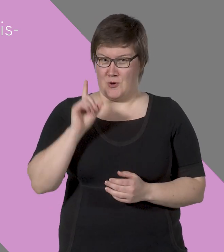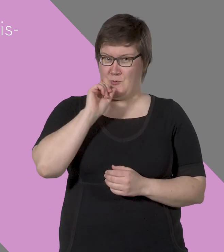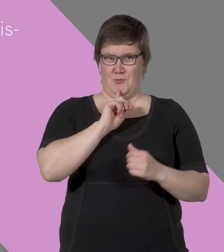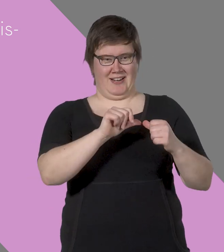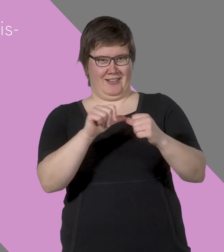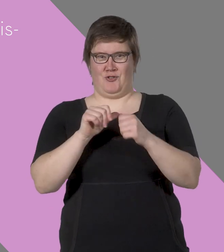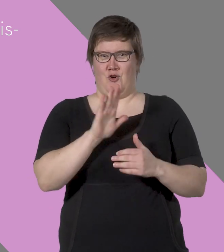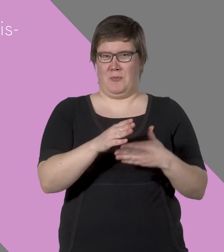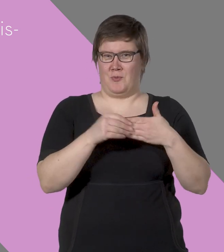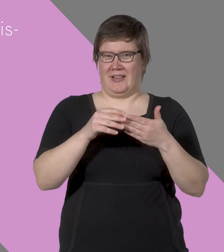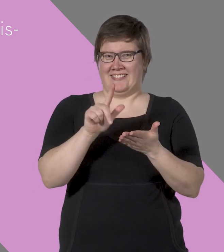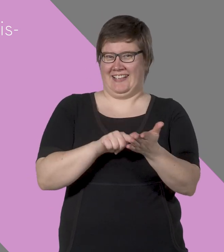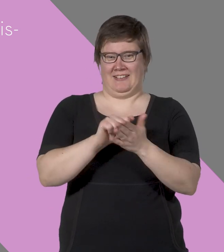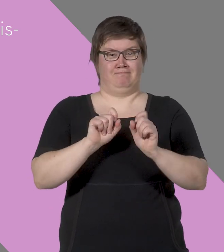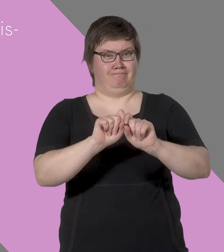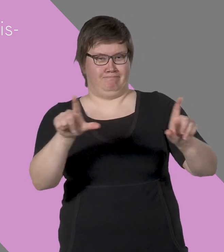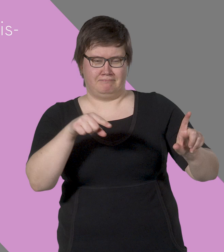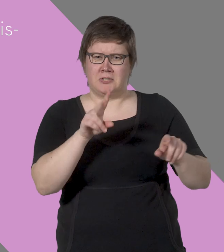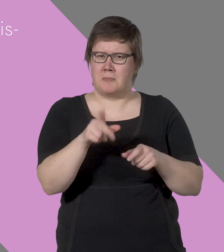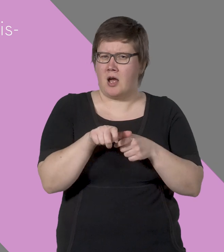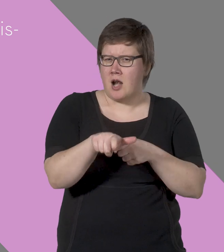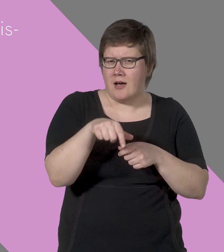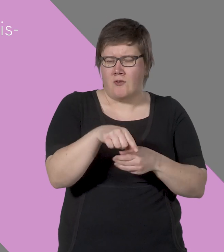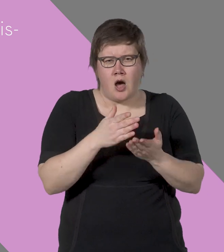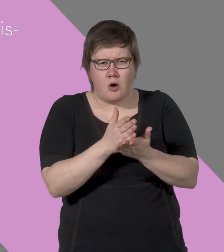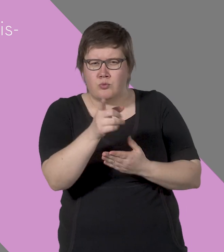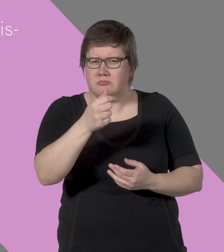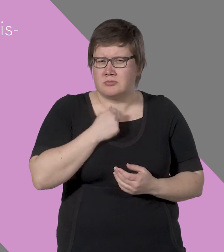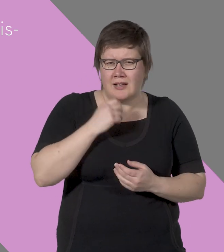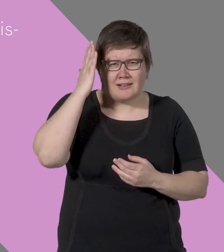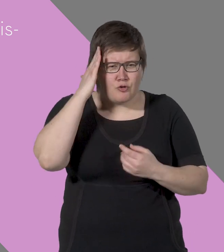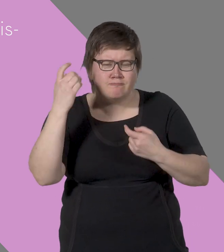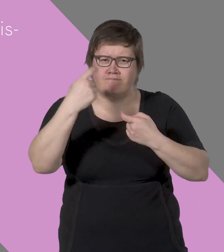Kuurojen Liiton uutiskirje on kanava, jonka kautta saat tiedon -